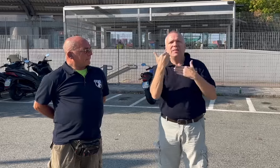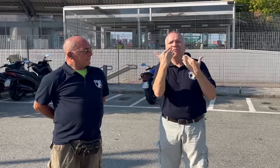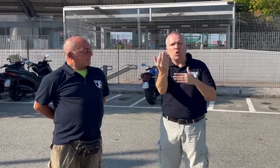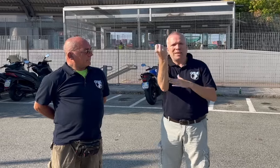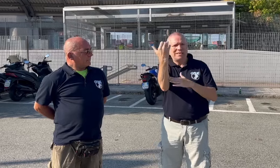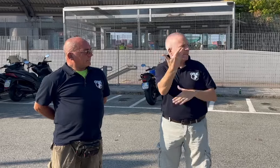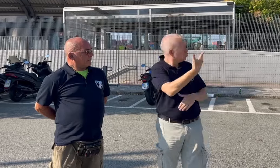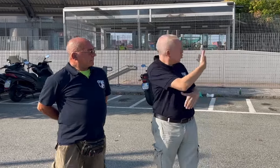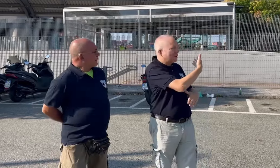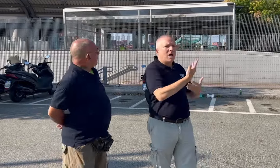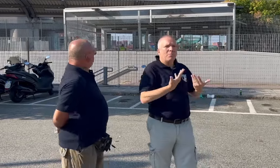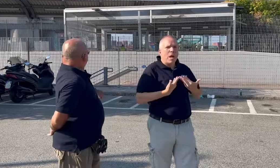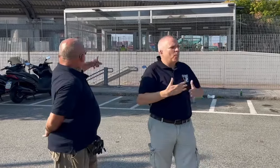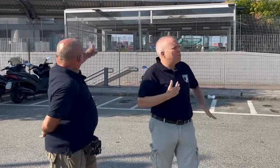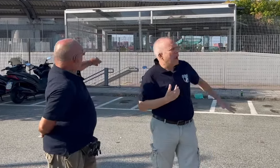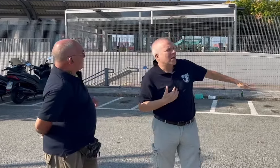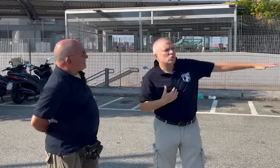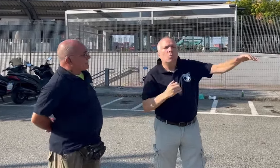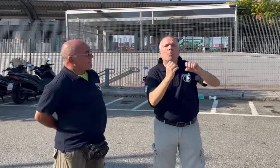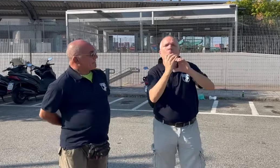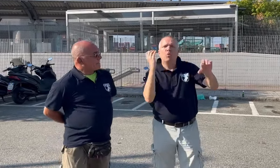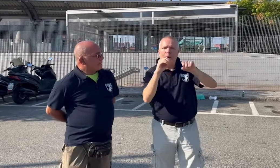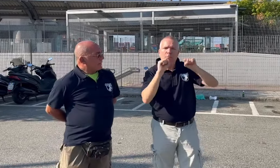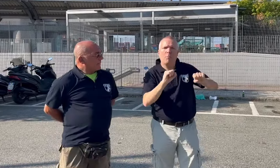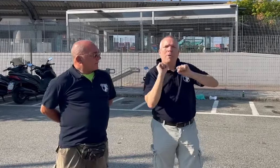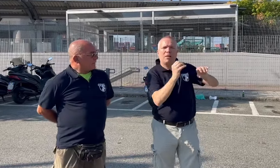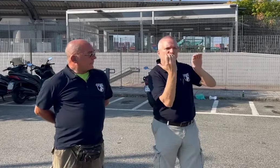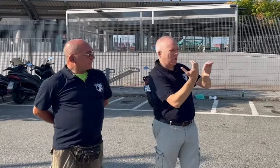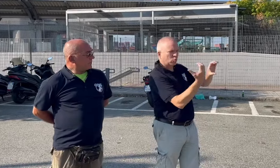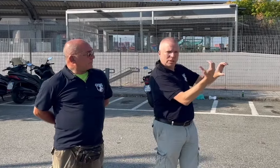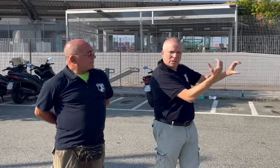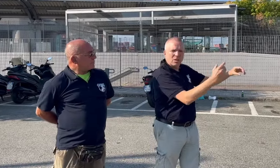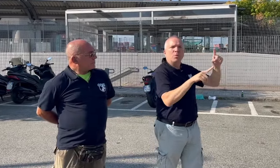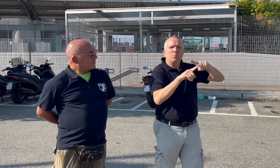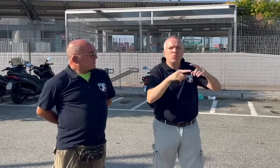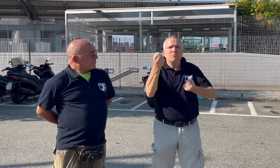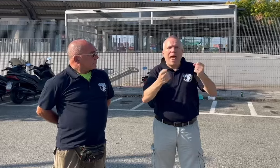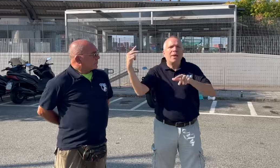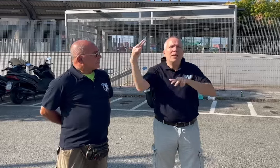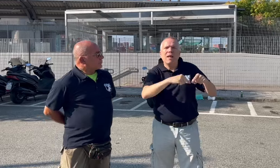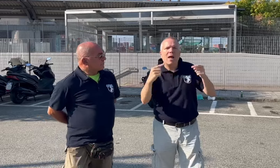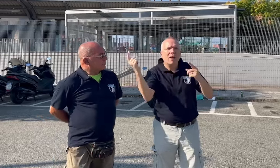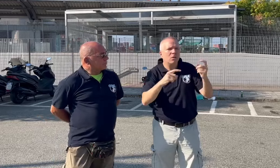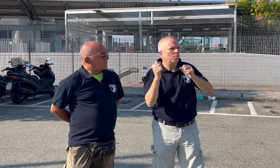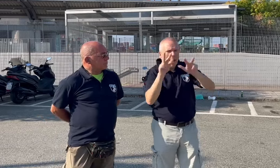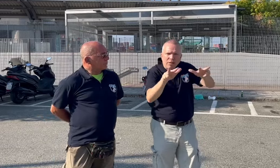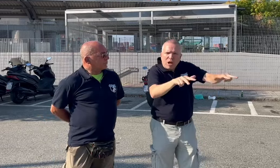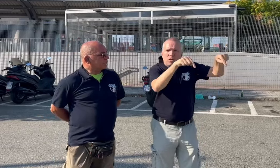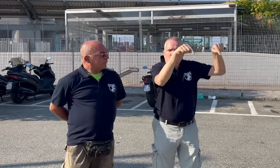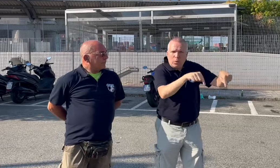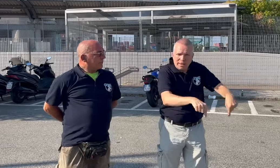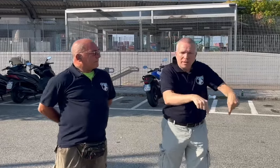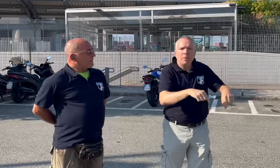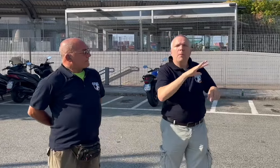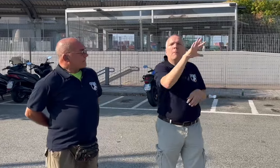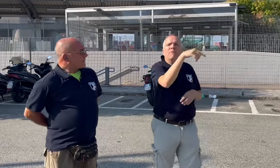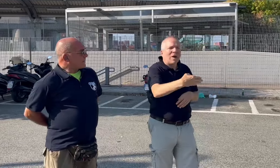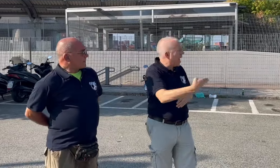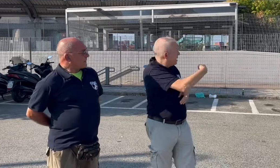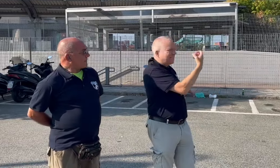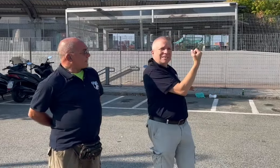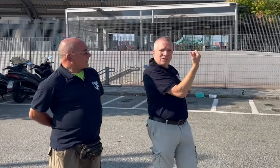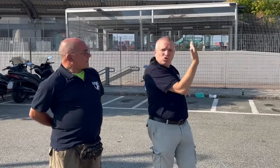di fronte alla stazione di Genova Pra come vedete qui e potete parcheggiare tranquillamente i pullman e le vostre auto e